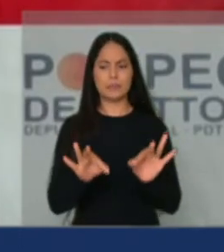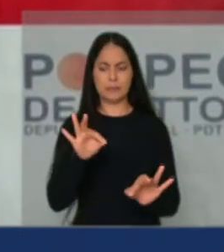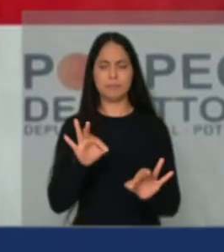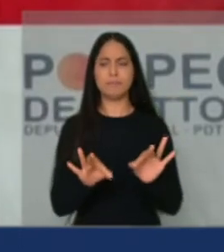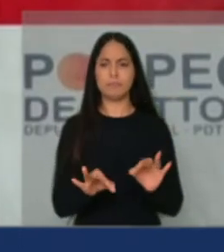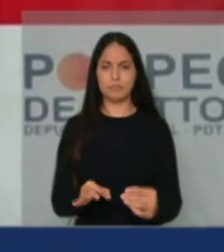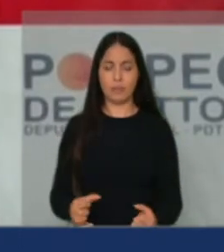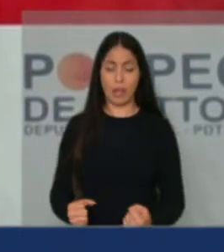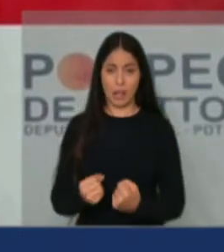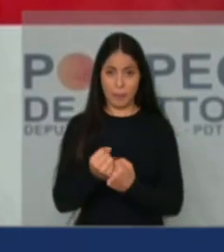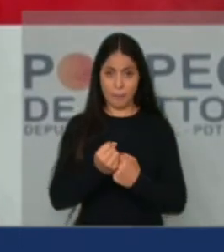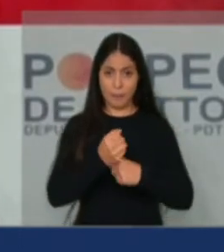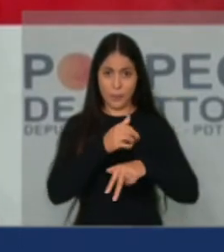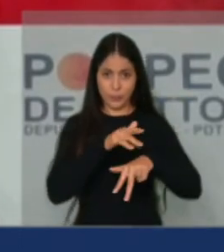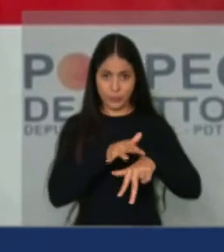FAZ JUSTIÇA, DRANDO AUXÍLIO DOENÇA AQUELE QUE MERECE,